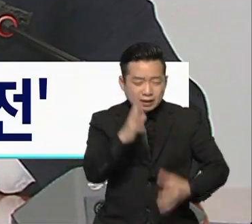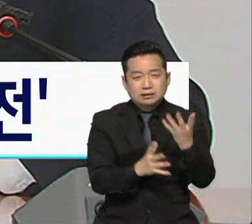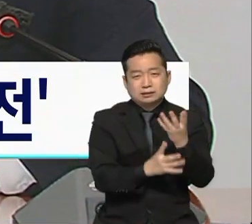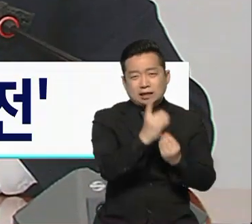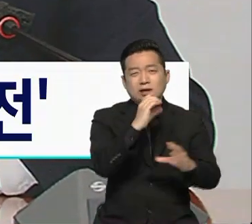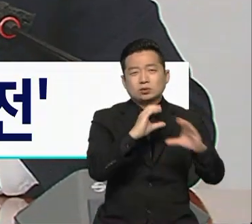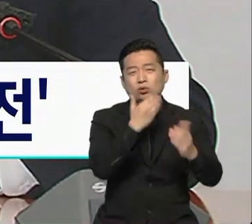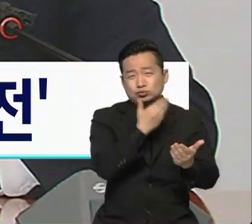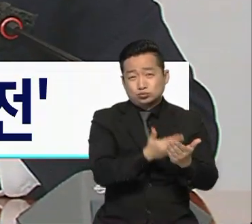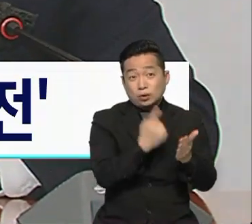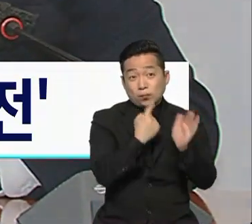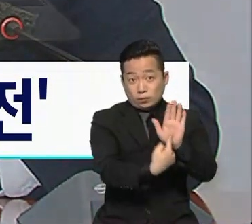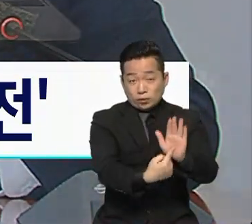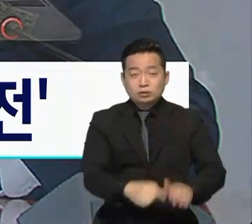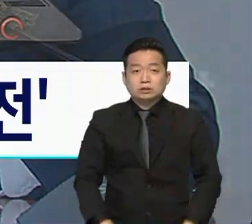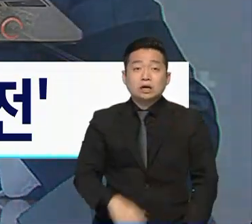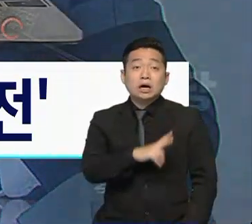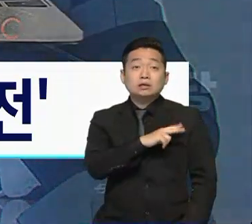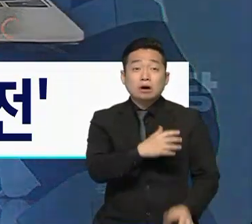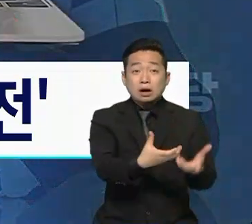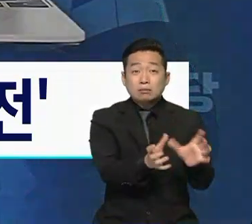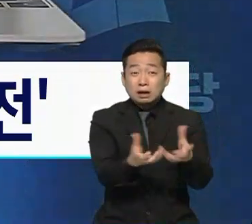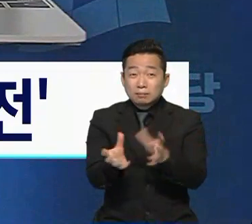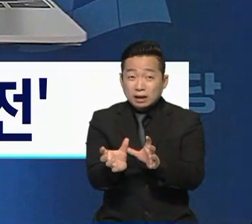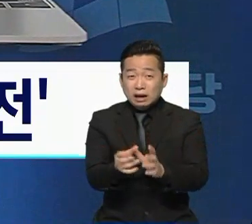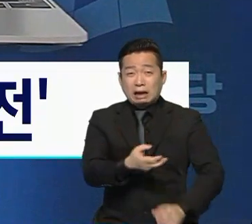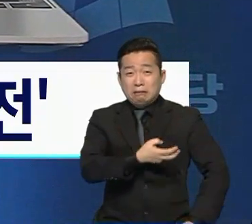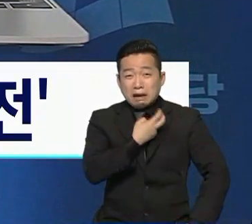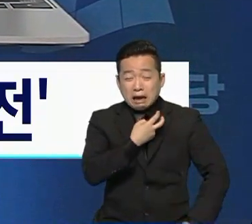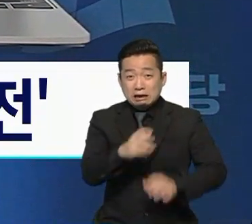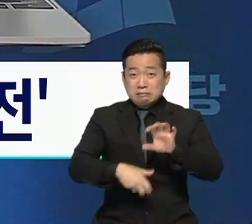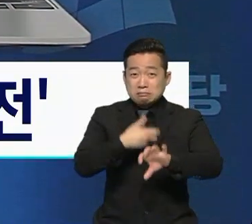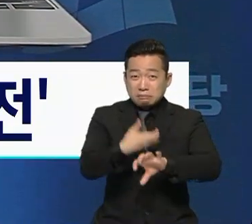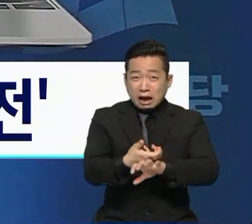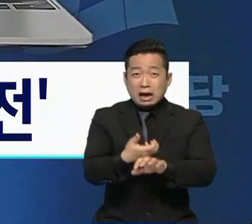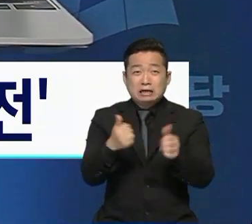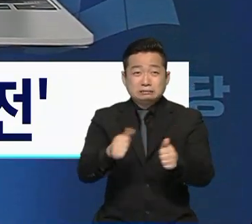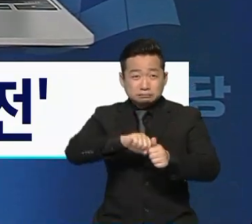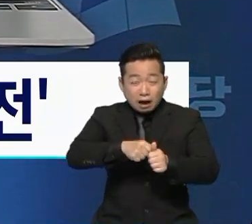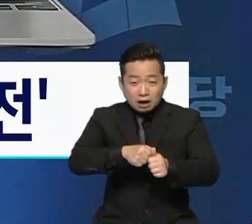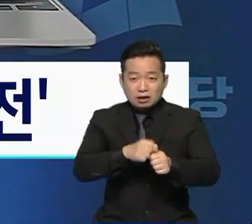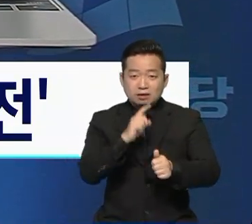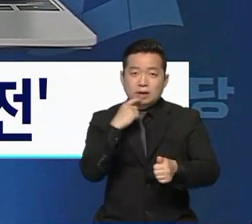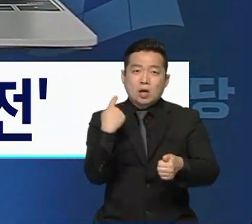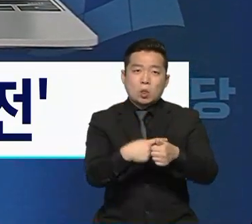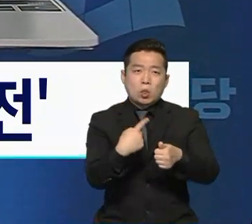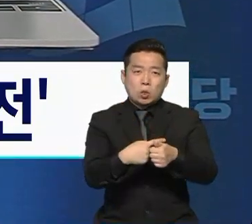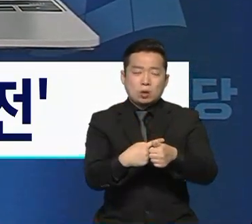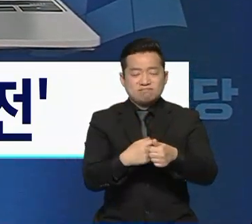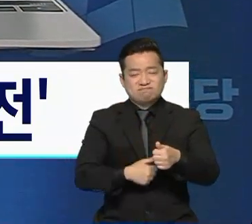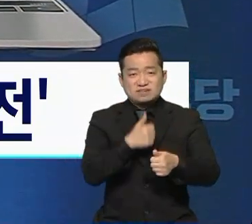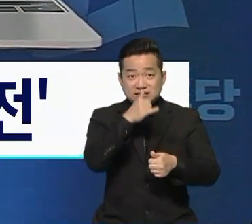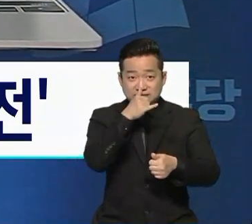있지만 의원들 사이에서 배신, 반란, 심판 같은 험한 말들이 오갔습니다. 소환욱 기자입니다.